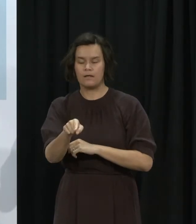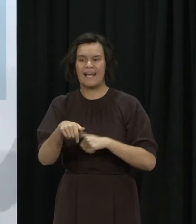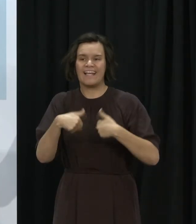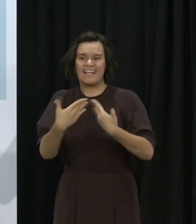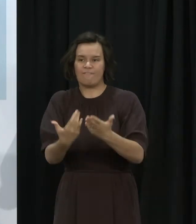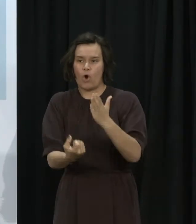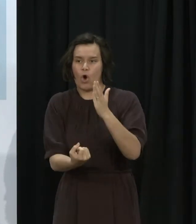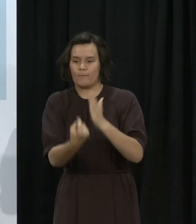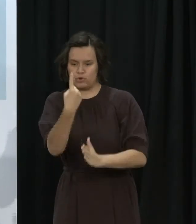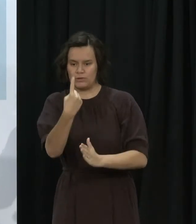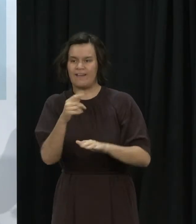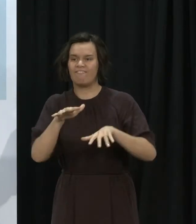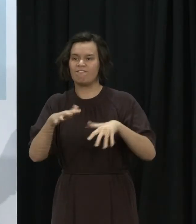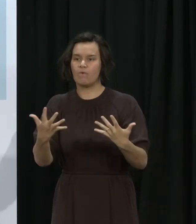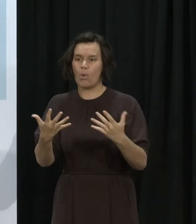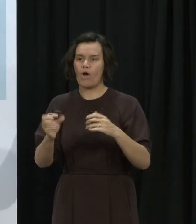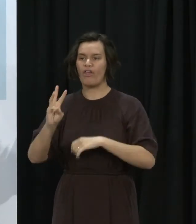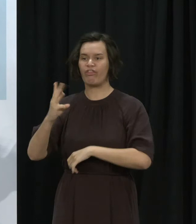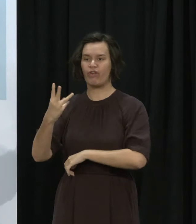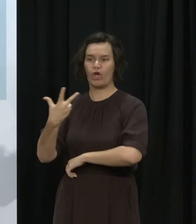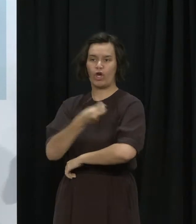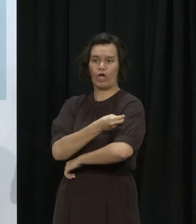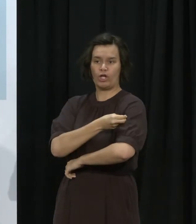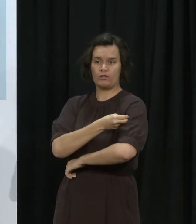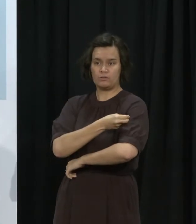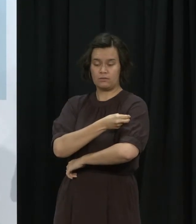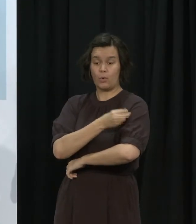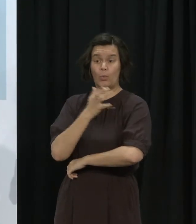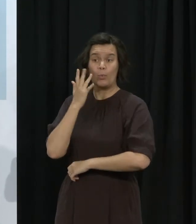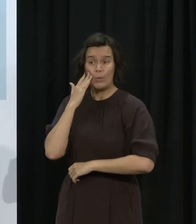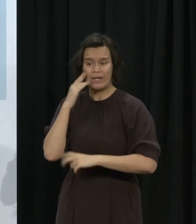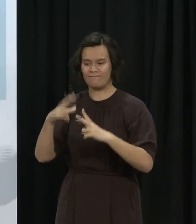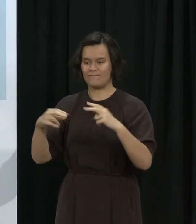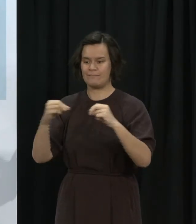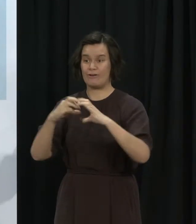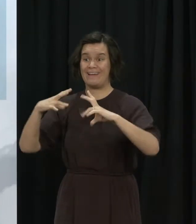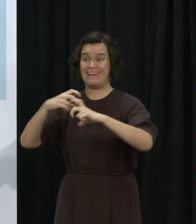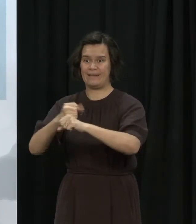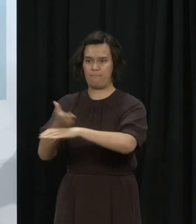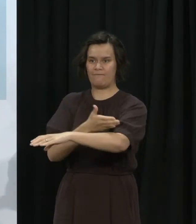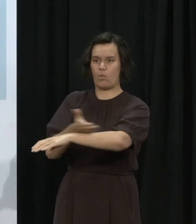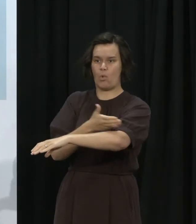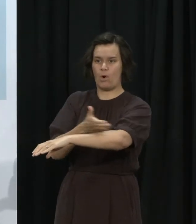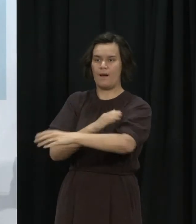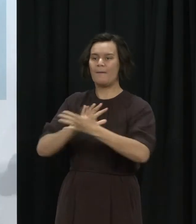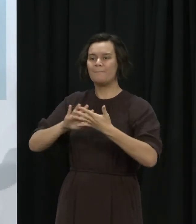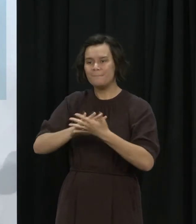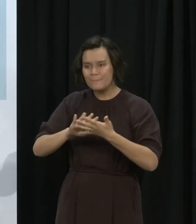tangata te wehe i te kainga puta noa i te rohe o te ao. Tata ki te 3 miriona nga